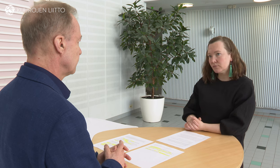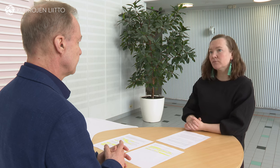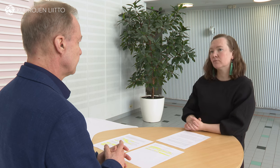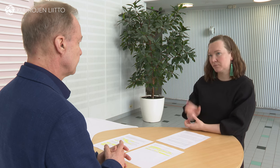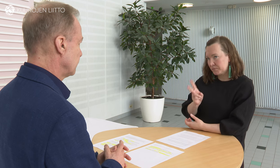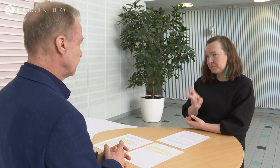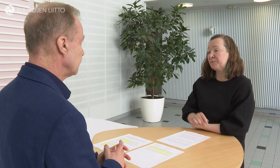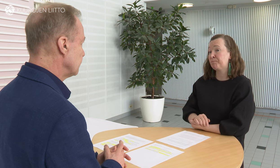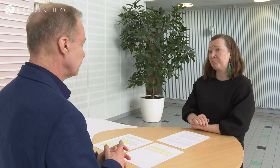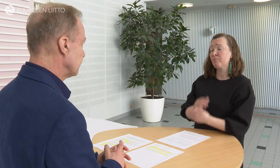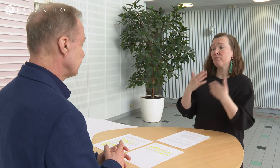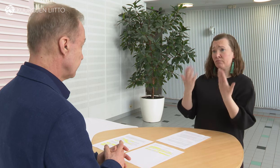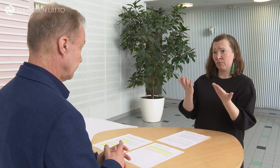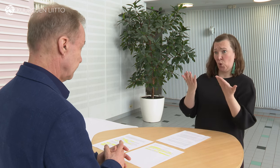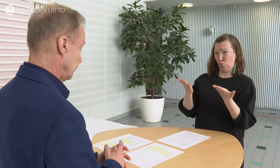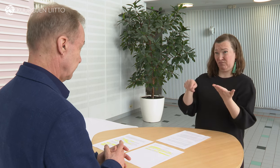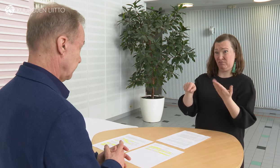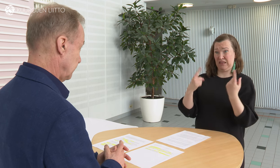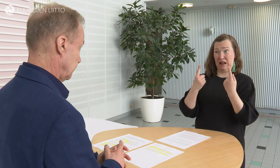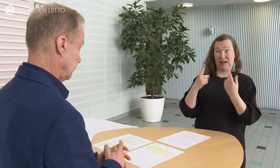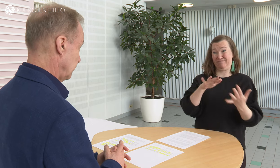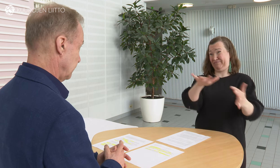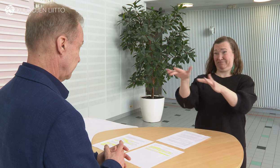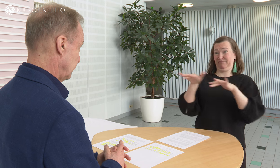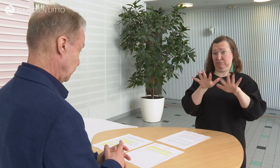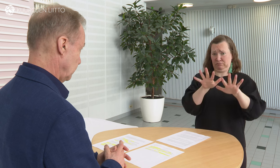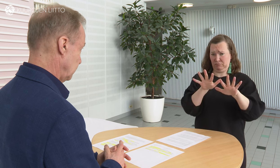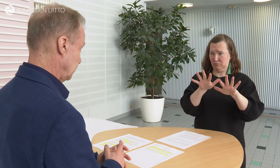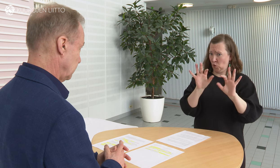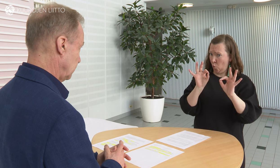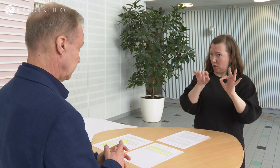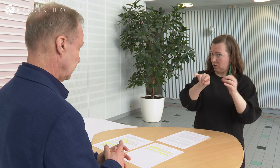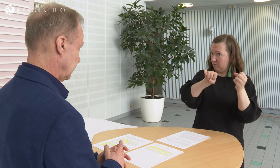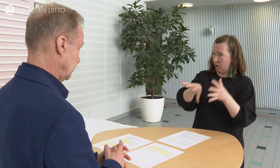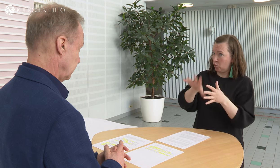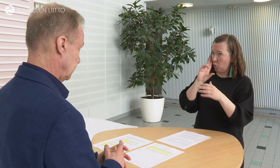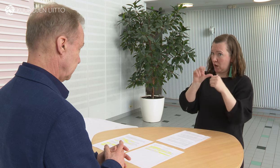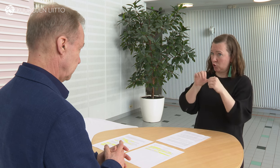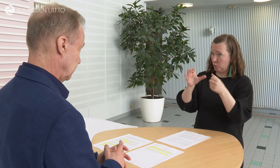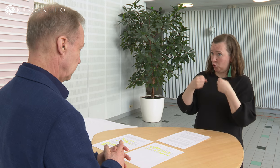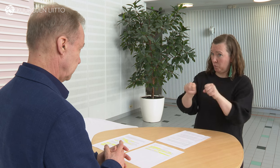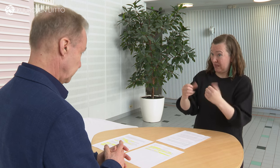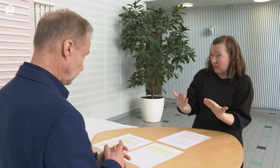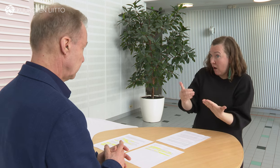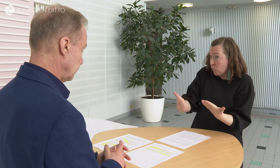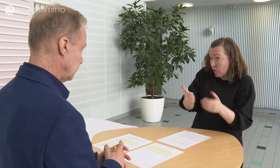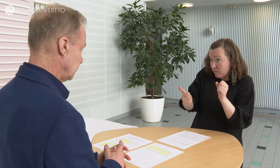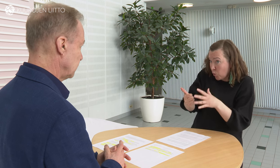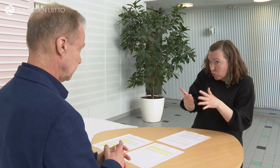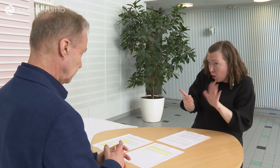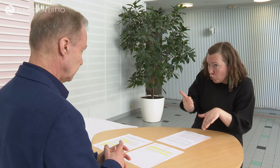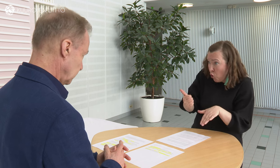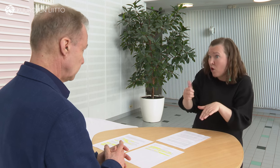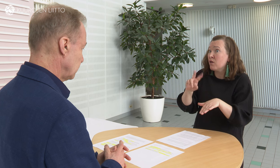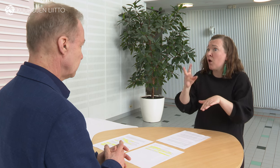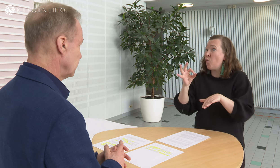Miten tämä tilanne vaikuttaa Kuurojen Liiton toimintaan tänä vuonna?